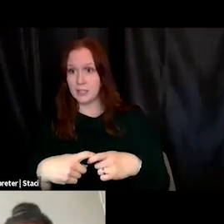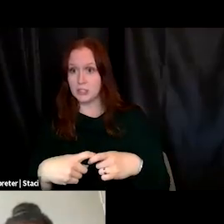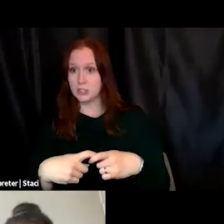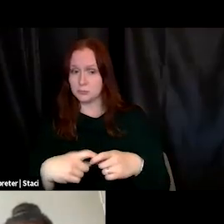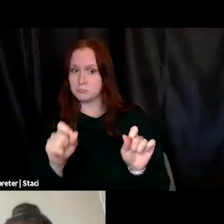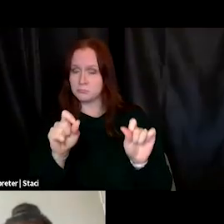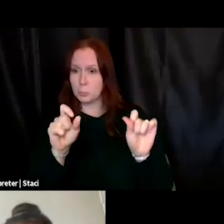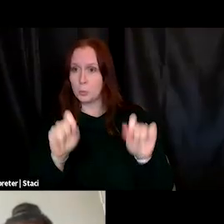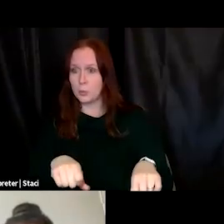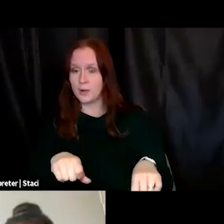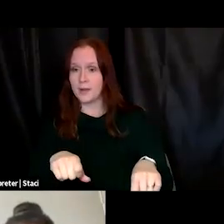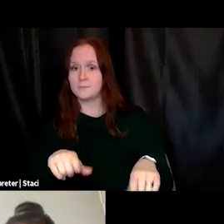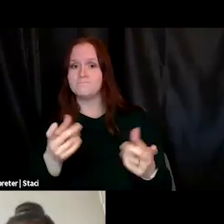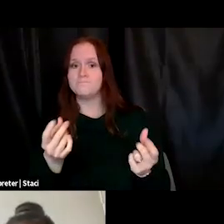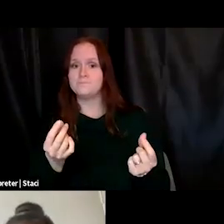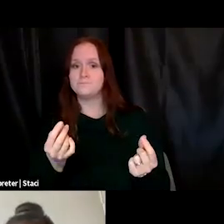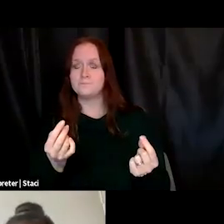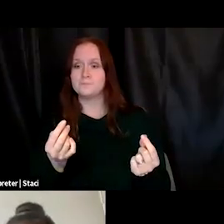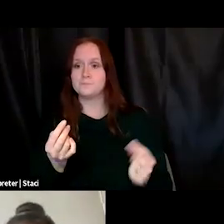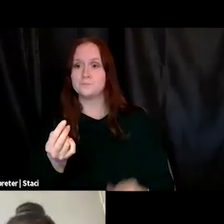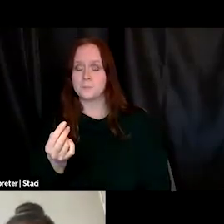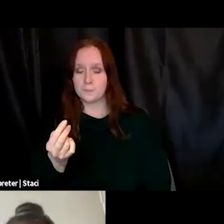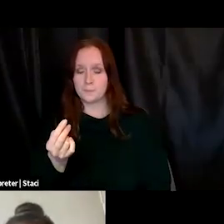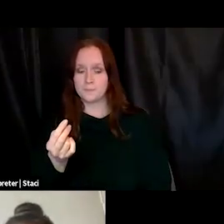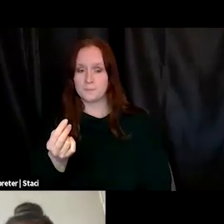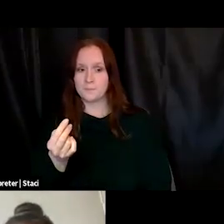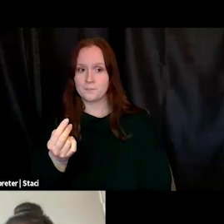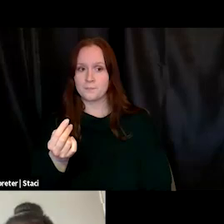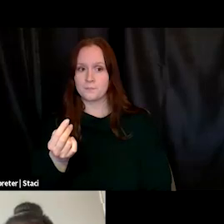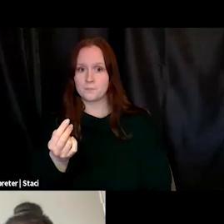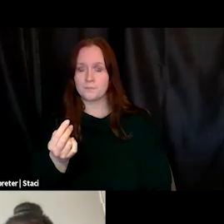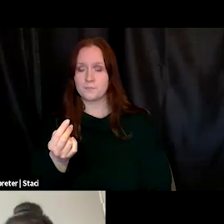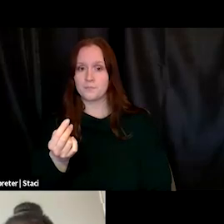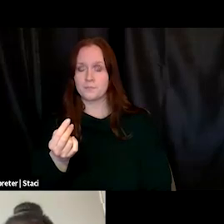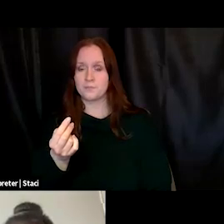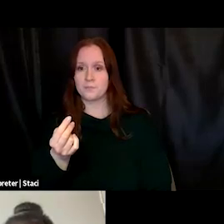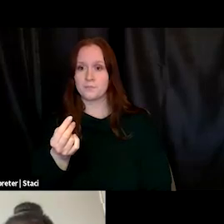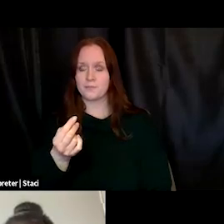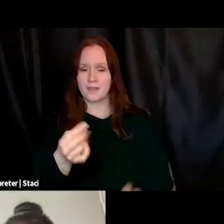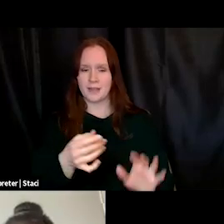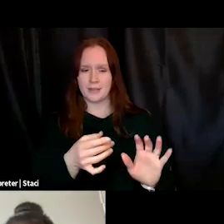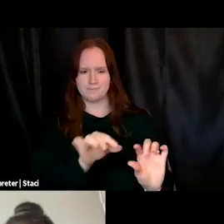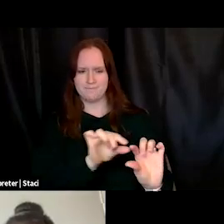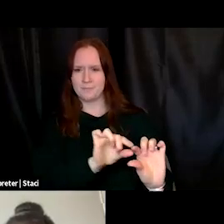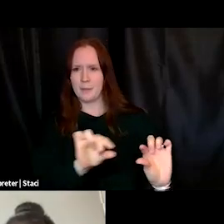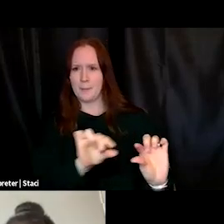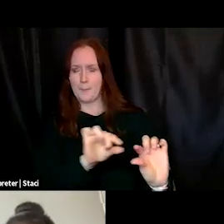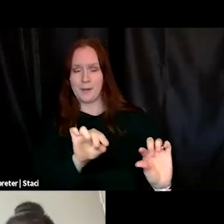pueden hacer clic en el botón de transcripción en vivo y seleccionar "mostrar subtítulos". Para la interpretación en ASL,